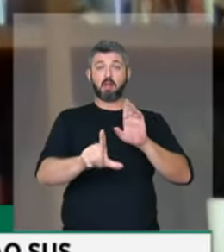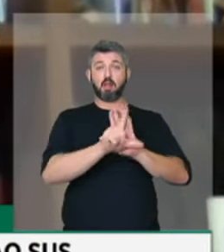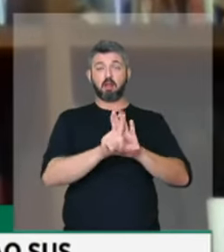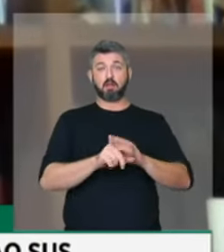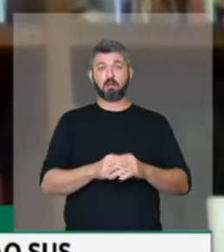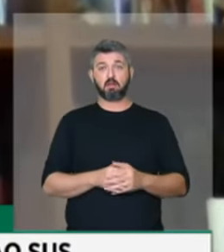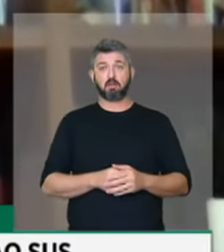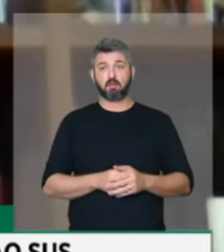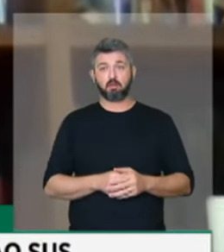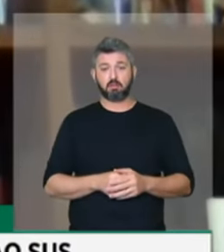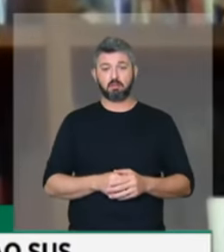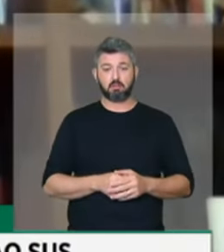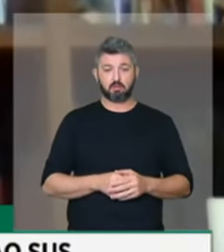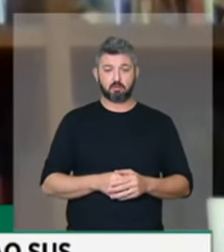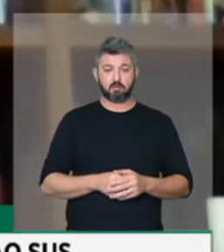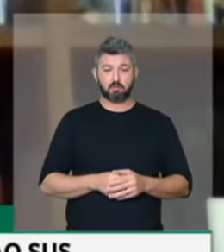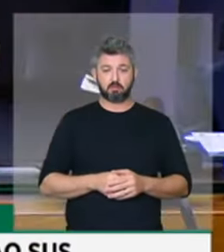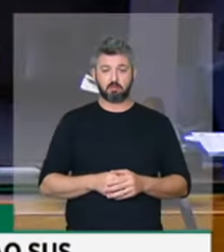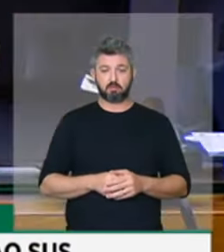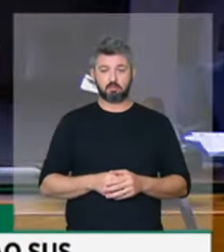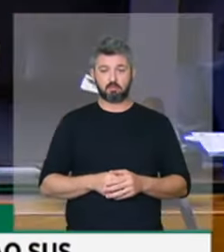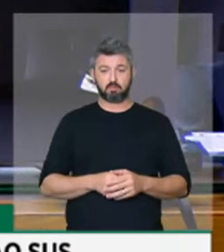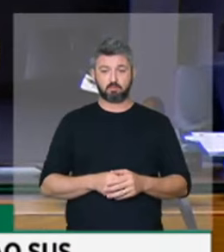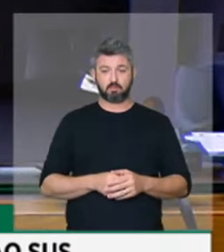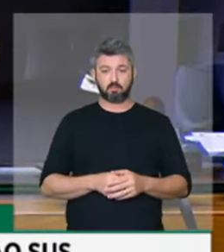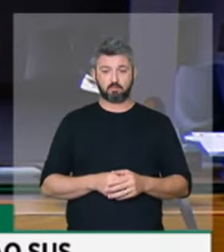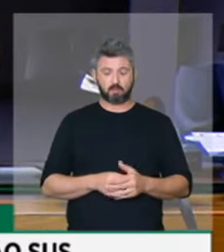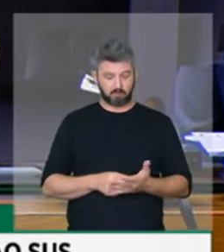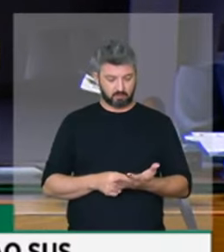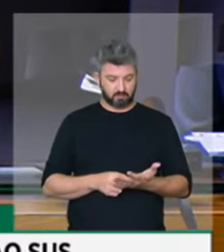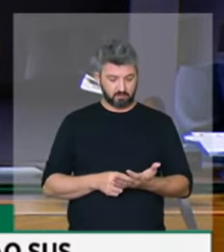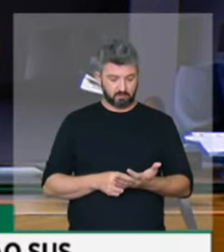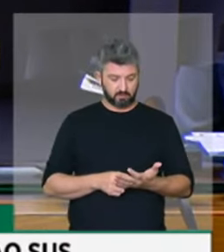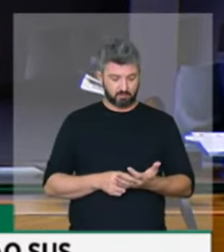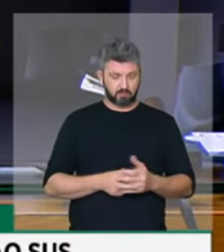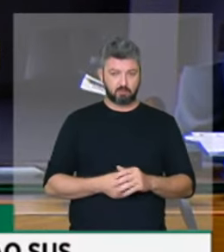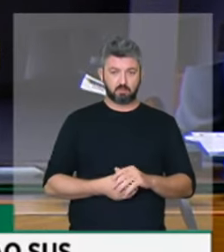LEI 80... -- [PRESIDENTE]: DEPUTADO IVAN, PELO QUE EU ENTENDI VOSSA EXCELÊNCIA ESTÁ